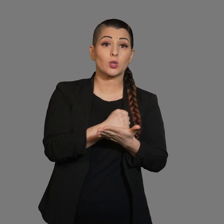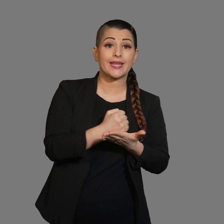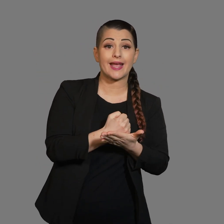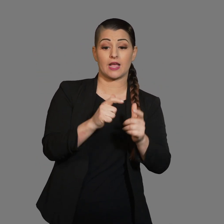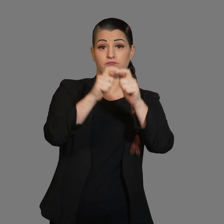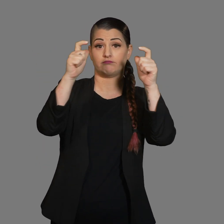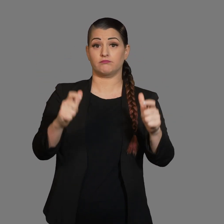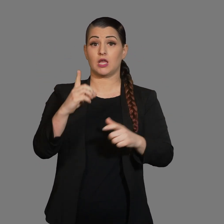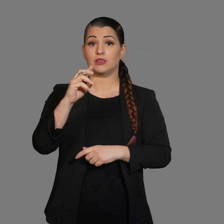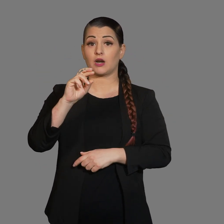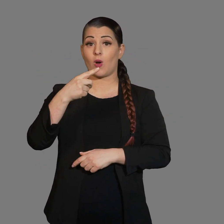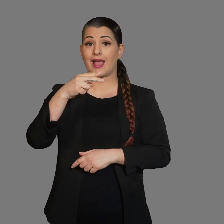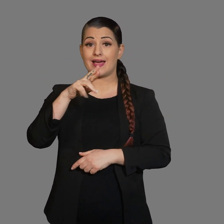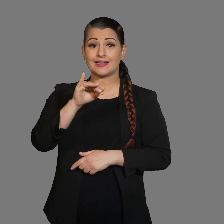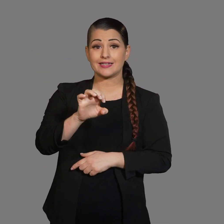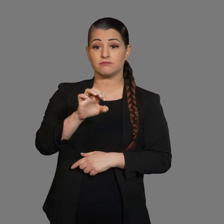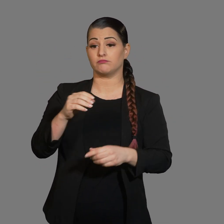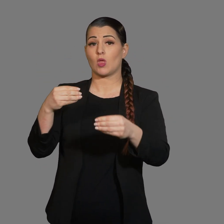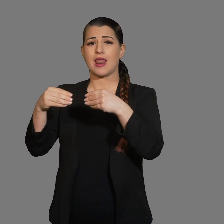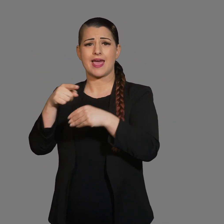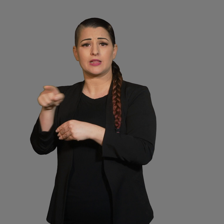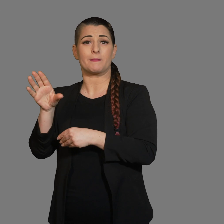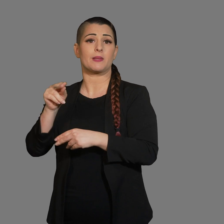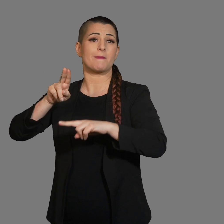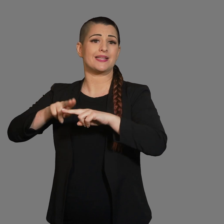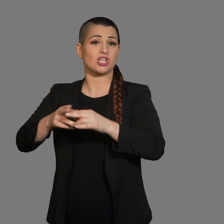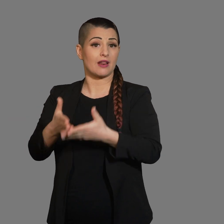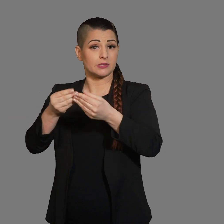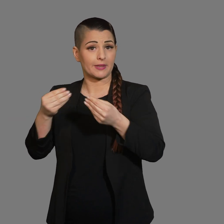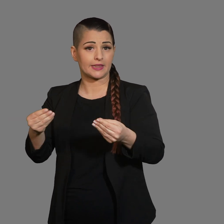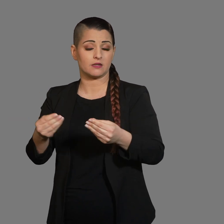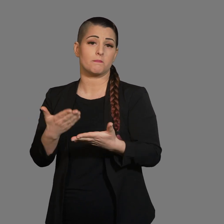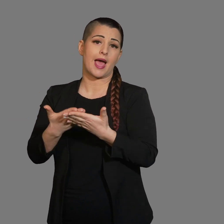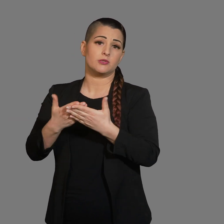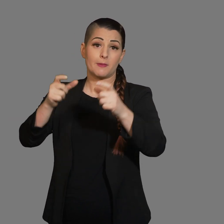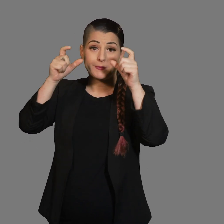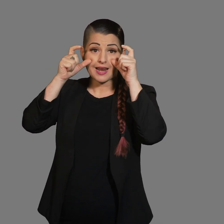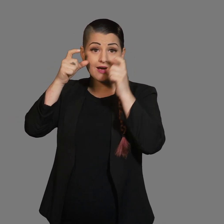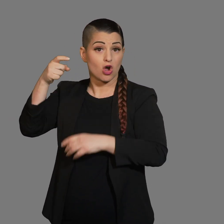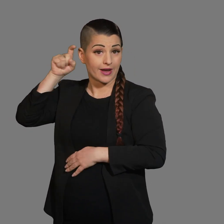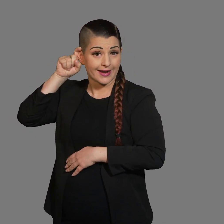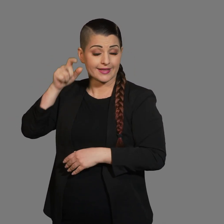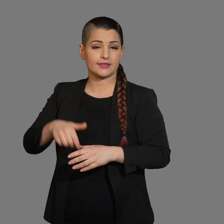Apotheken, Drogerien und Läden für medizinische Hilfsmittel (z.B. Brillen, Hörgeräte)